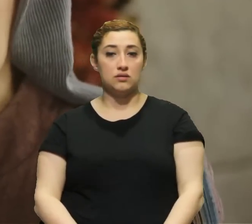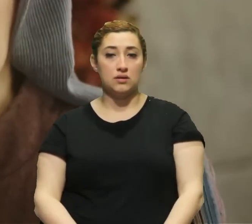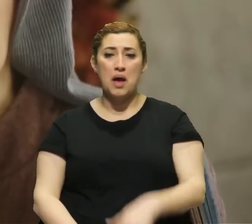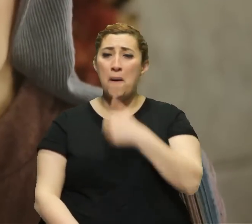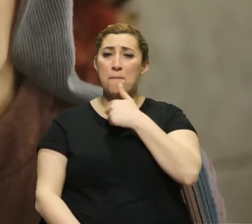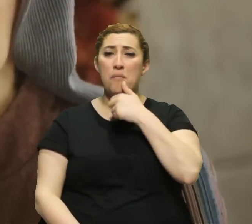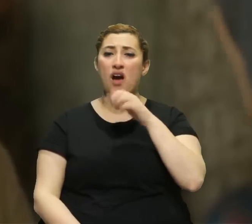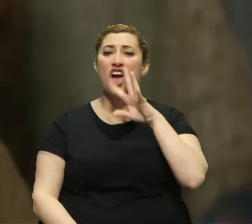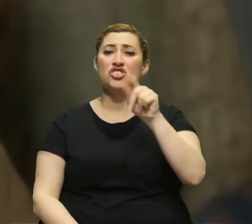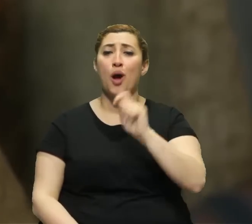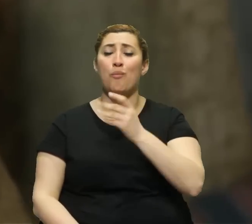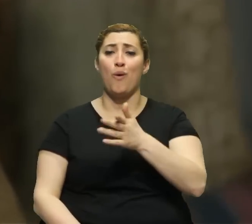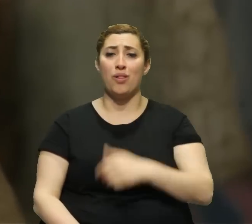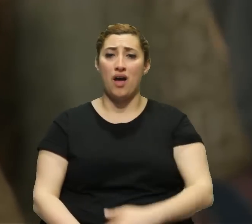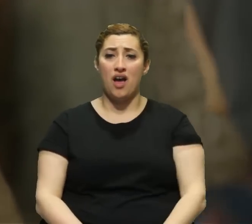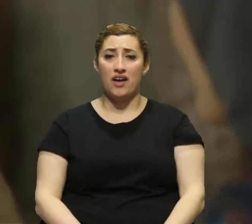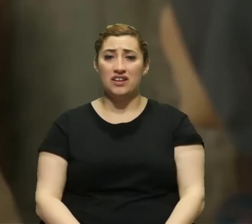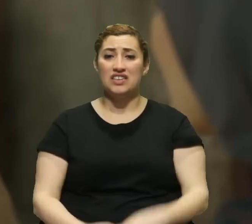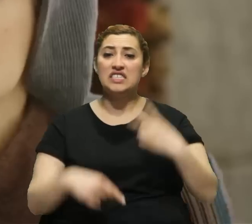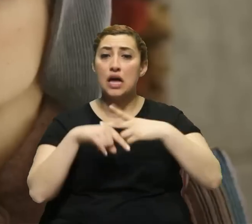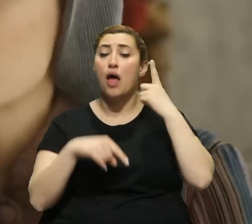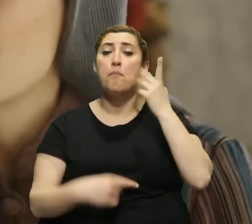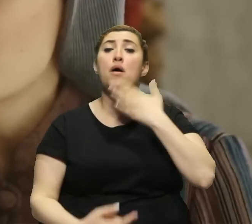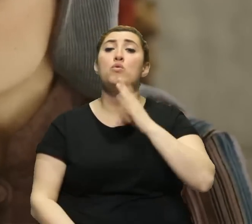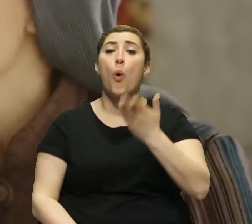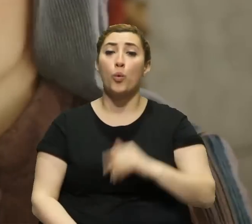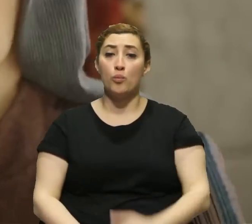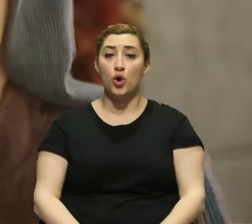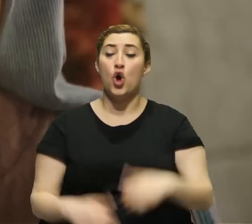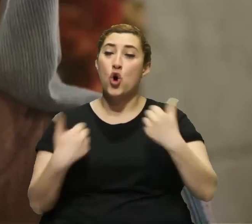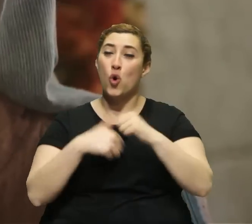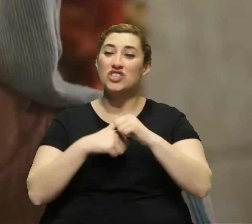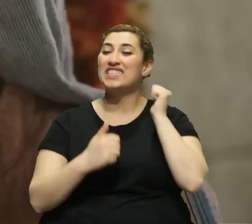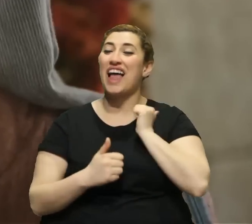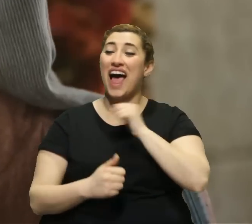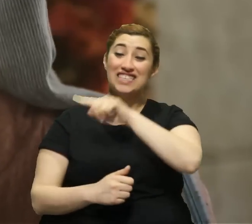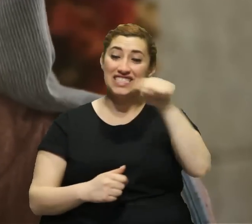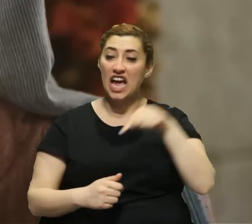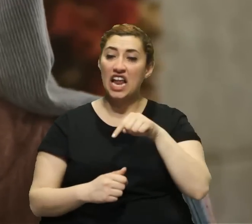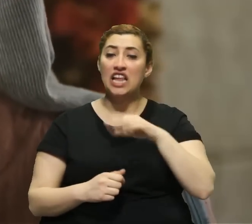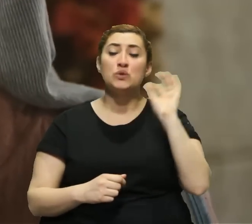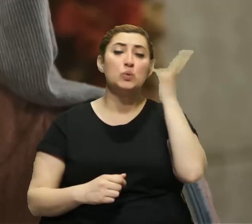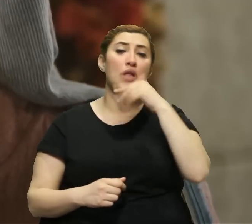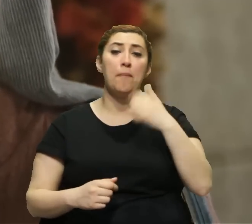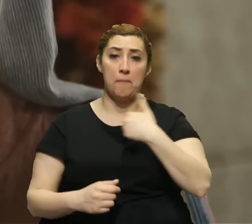Babama çıkışırlar. Zahide’nin haberi yok mudur ki? Kocasının kolcuları, hücum ederler babama?